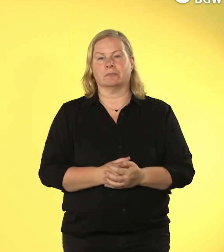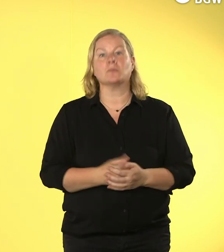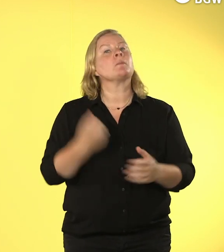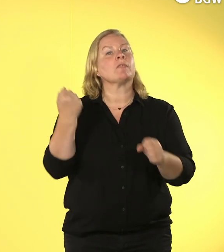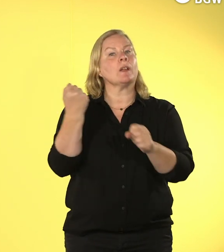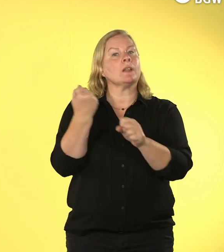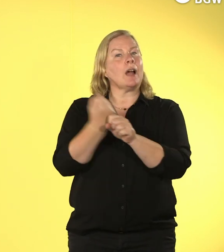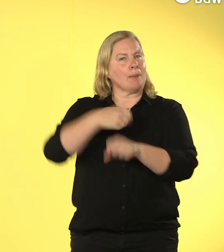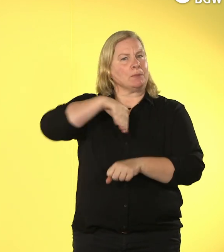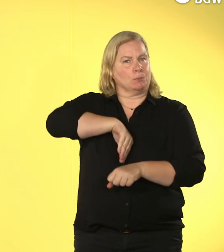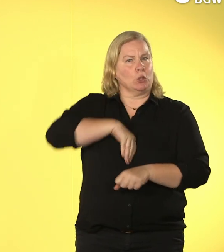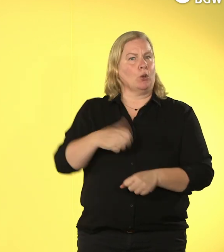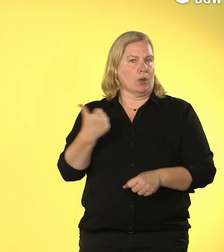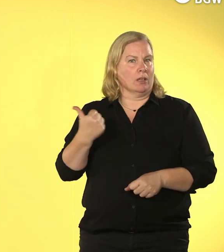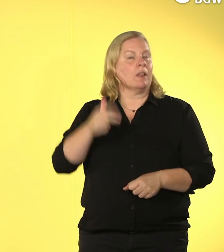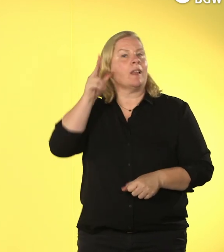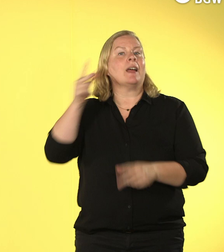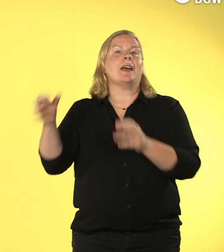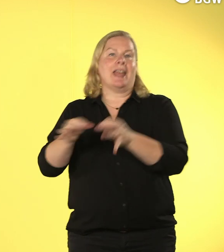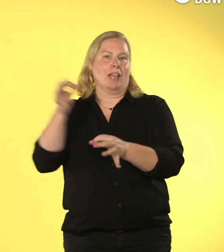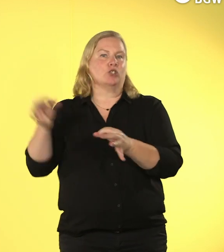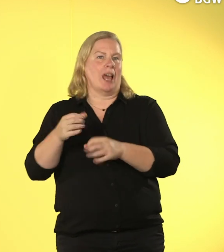beschäftigt sich Herr Schneider mit diesem Thema seit vielen Jahren.